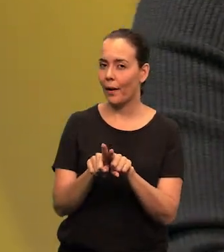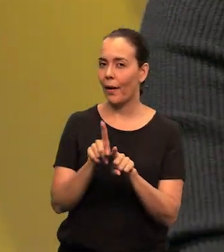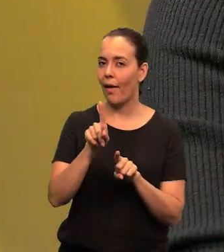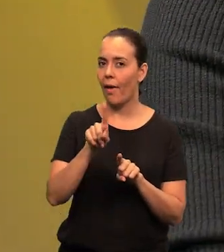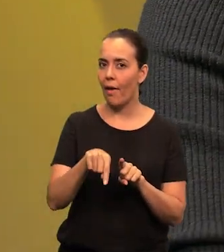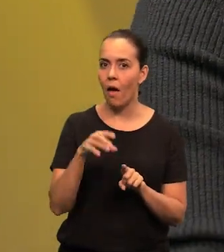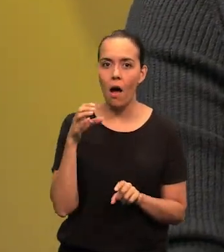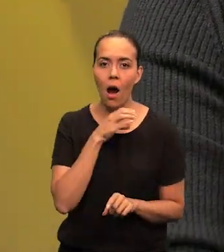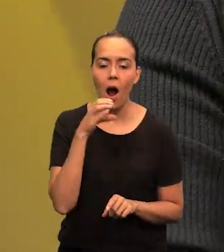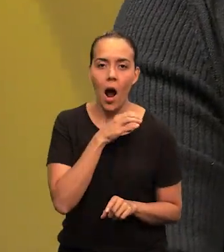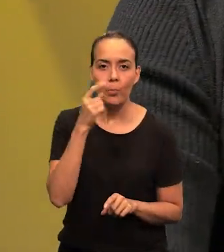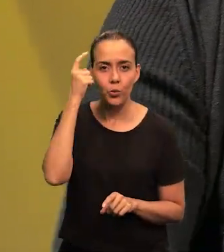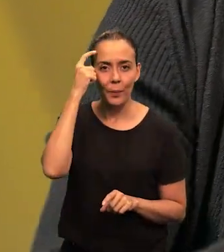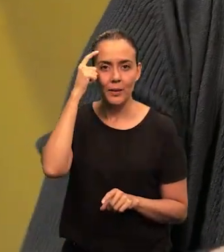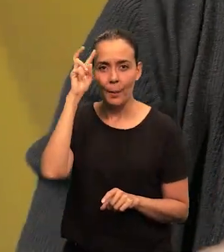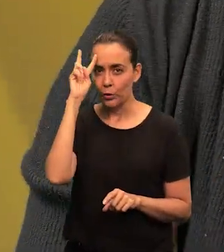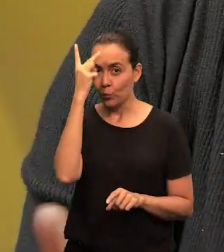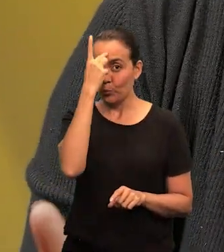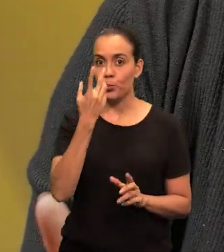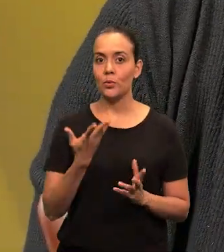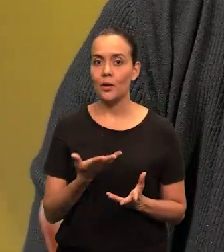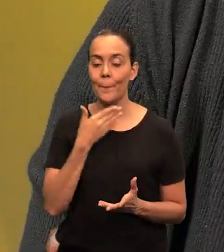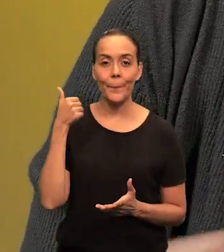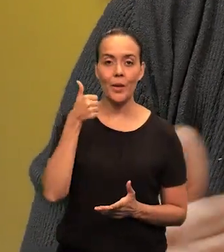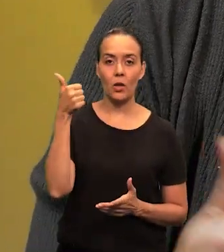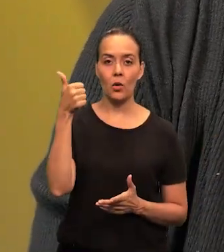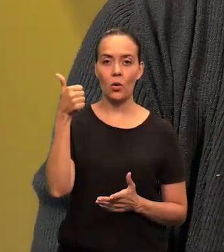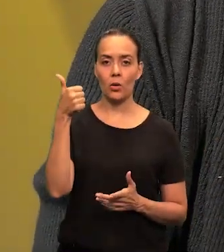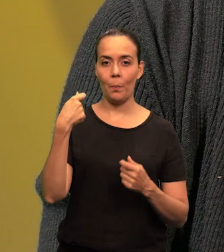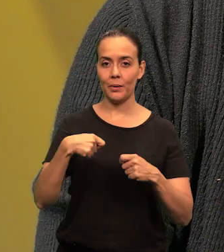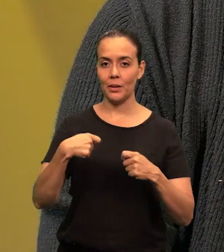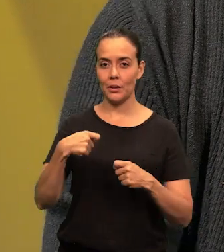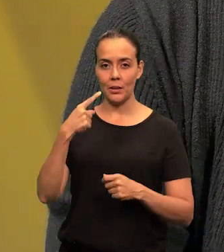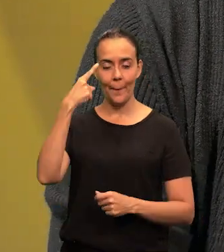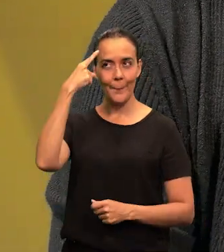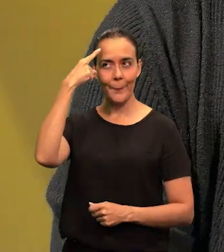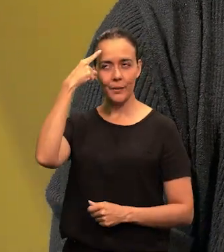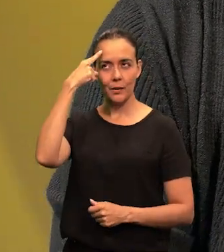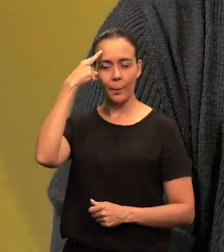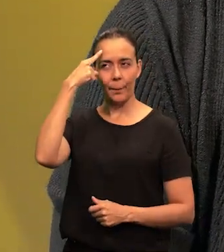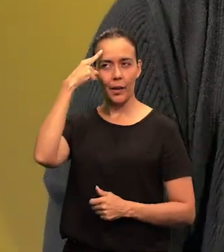marca a emergência de um novo pensamento, que eu chamo de pensamento corpo.